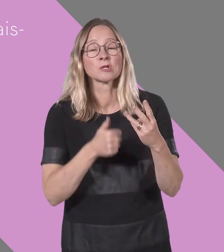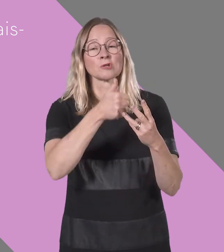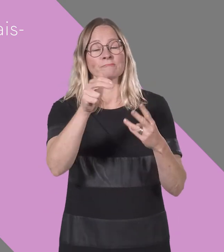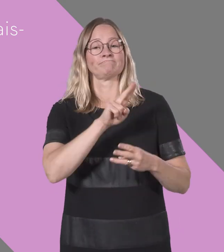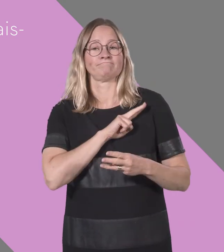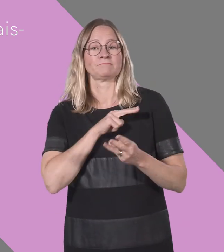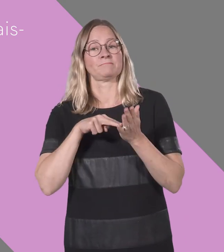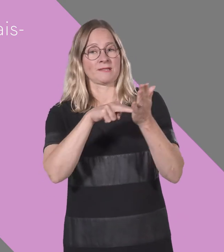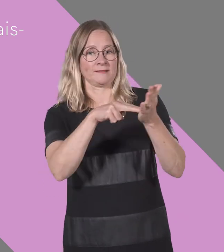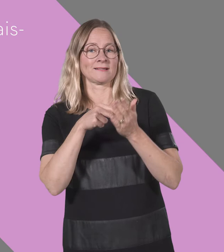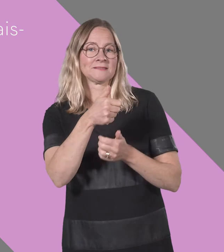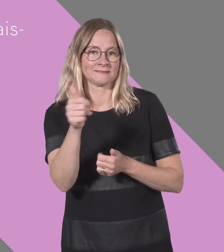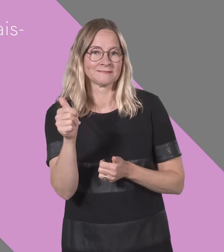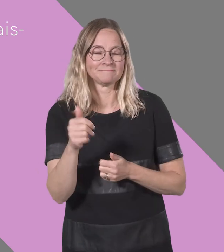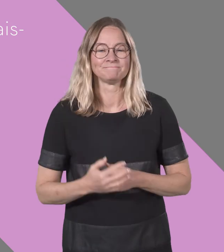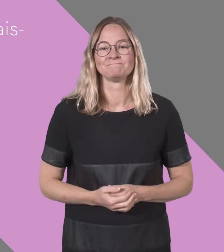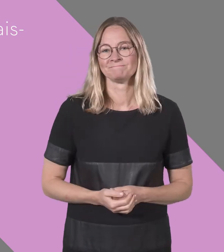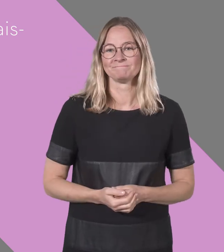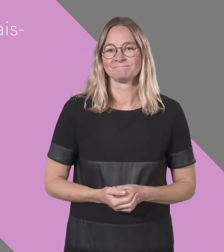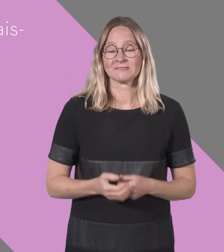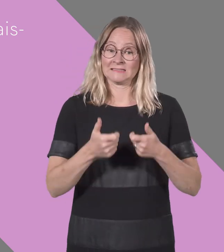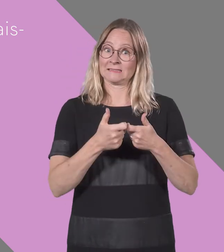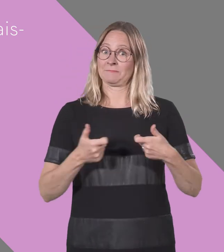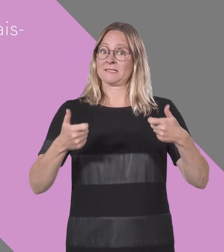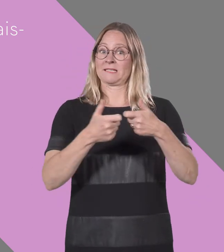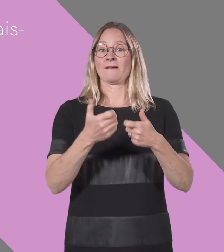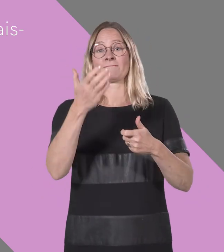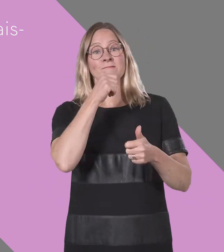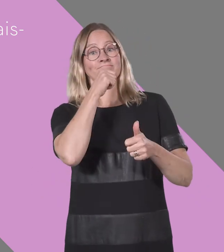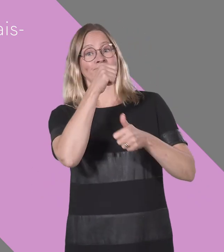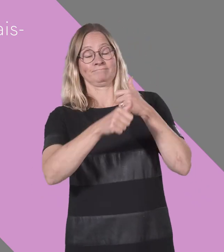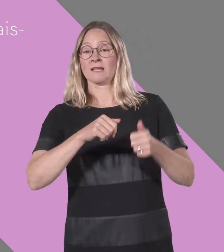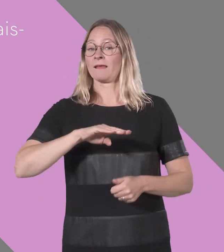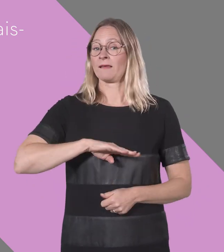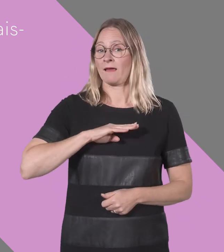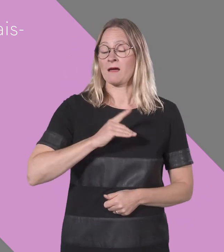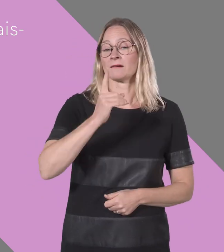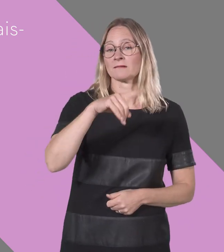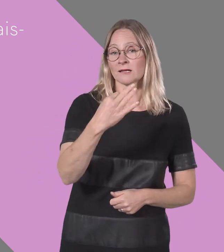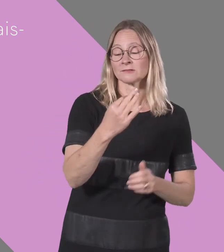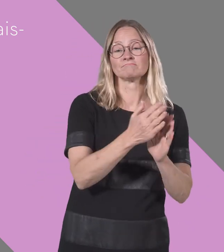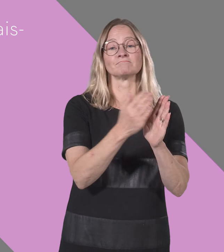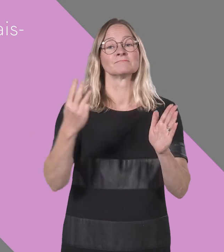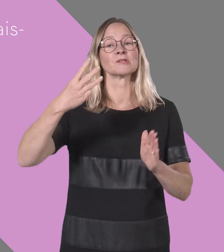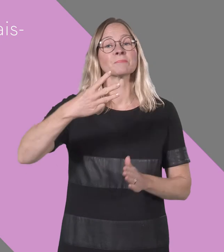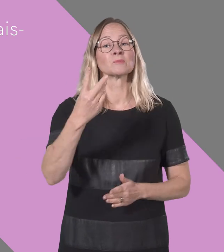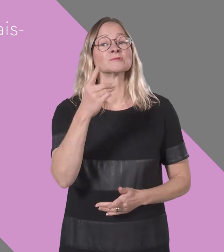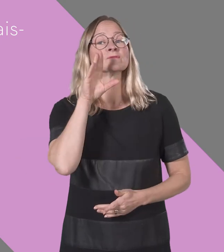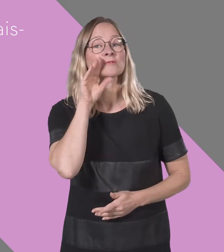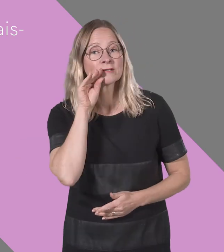Jokainen vastaa matkoistaan itse. Seminaariin voivat osallistua 18–31-vuotiaat.